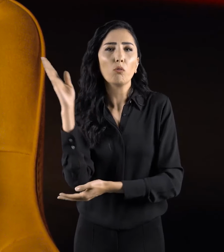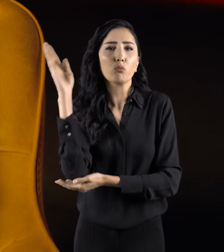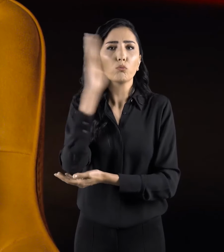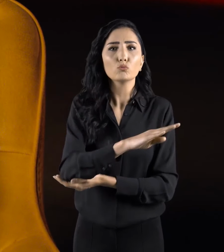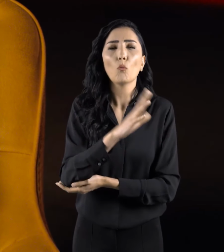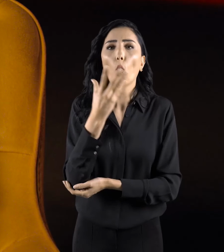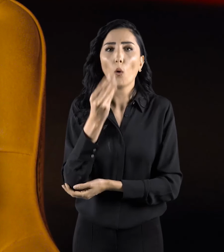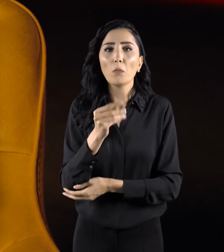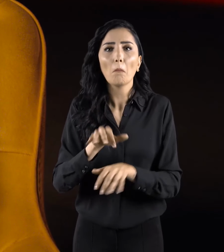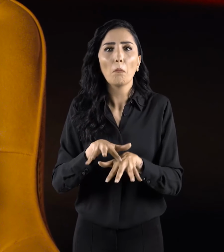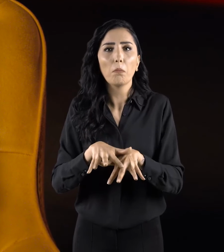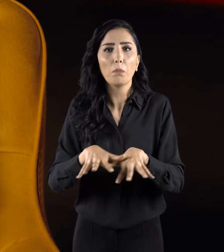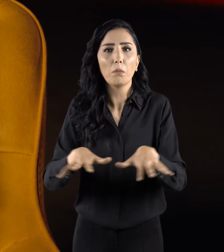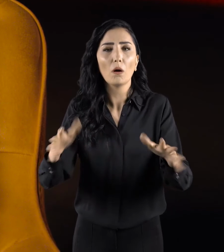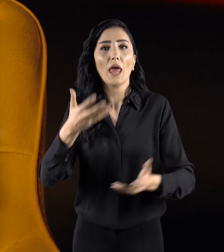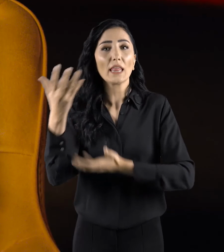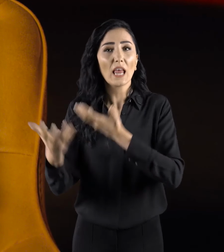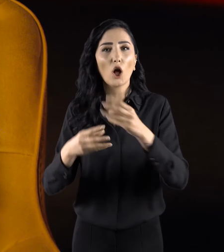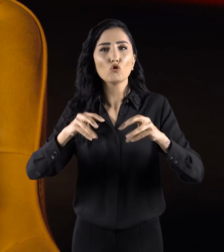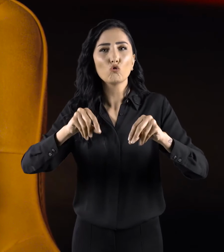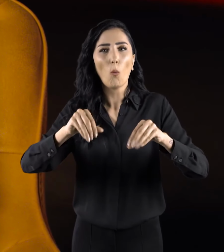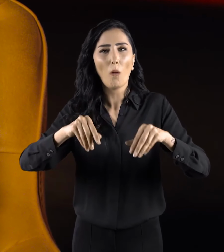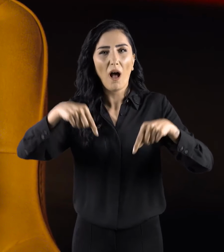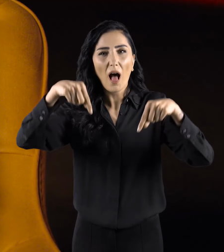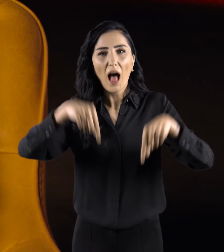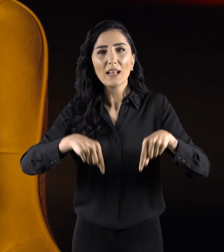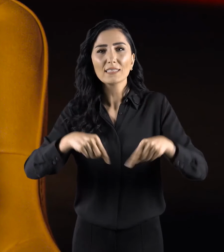Bazen de köklerde yangın, toprak altında süren yangınlar